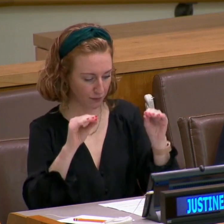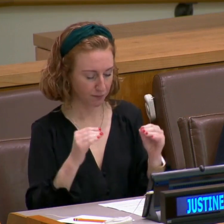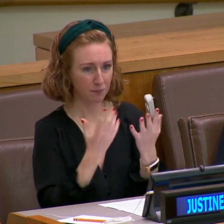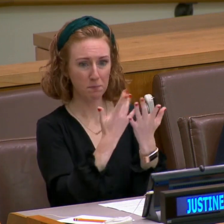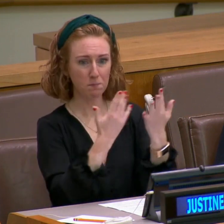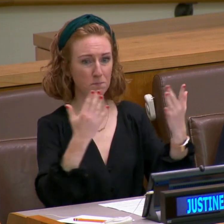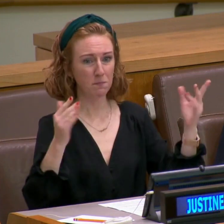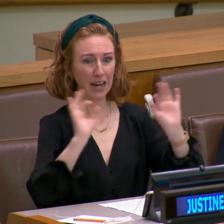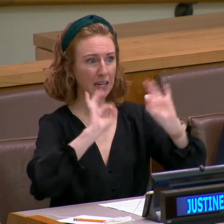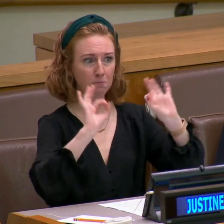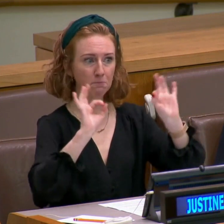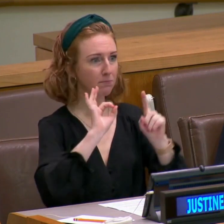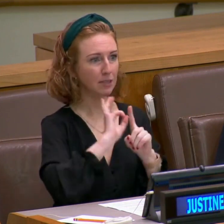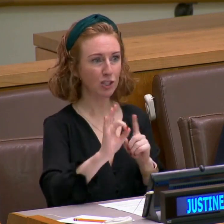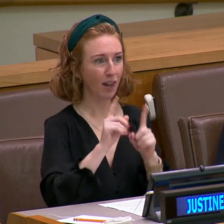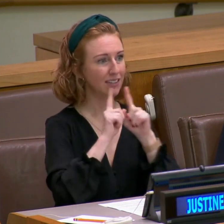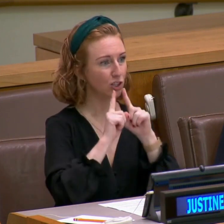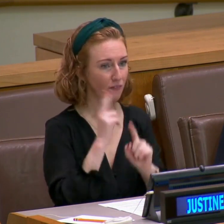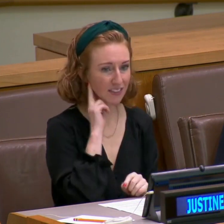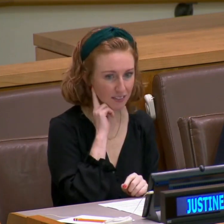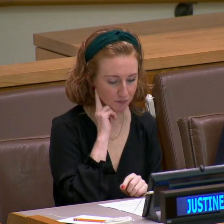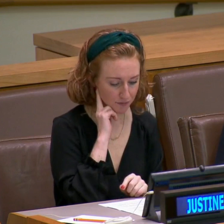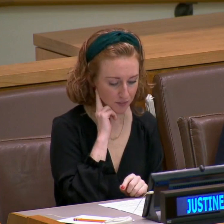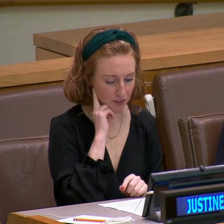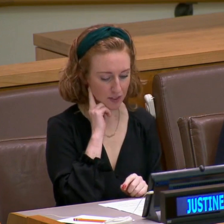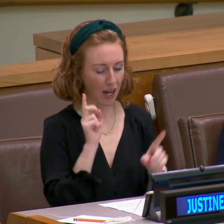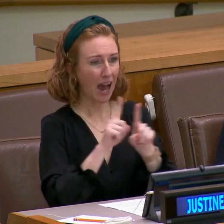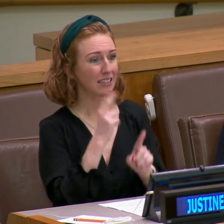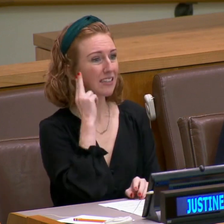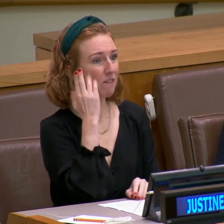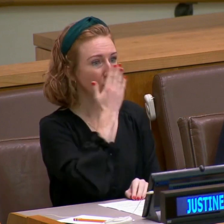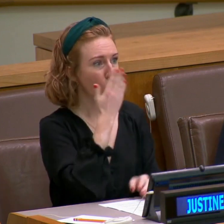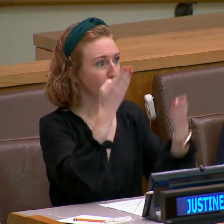no tienen a su disposición profesores de sordos especializados, y los colegios de niños